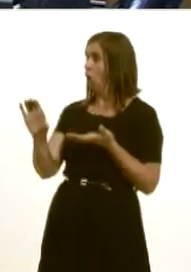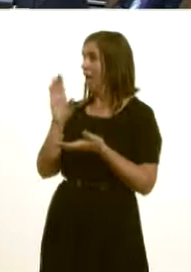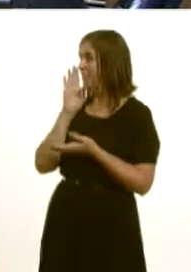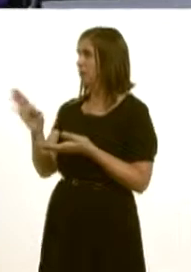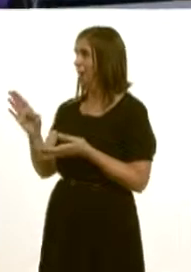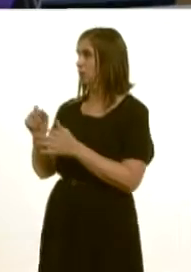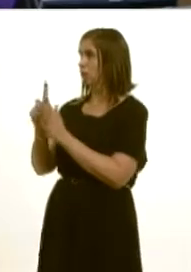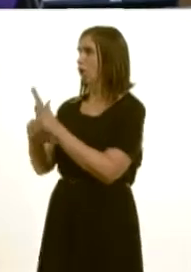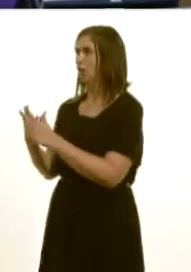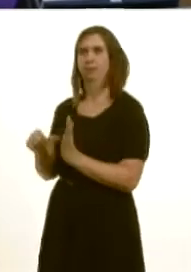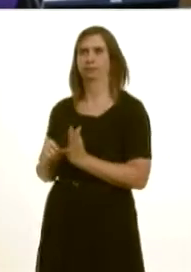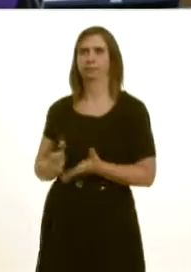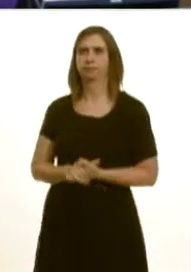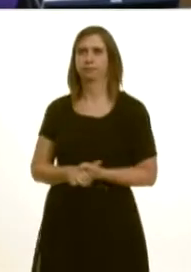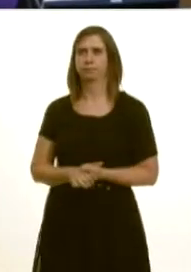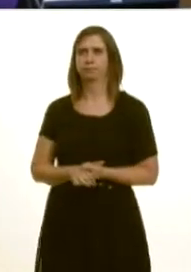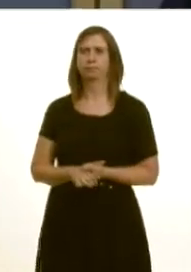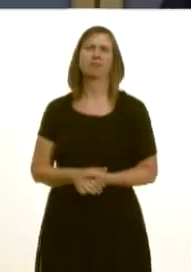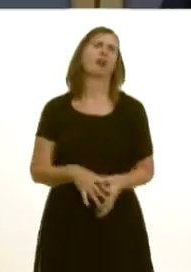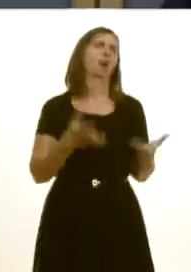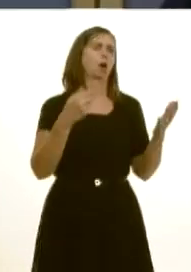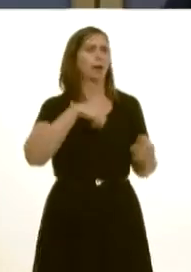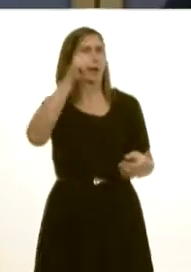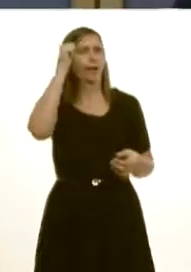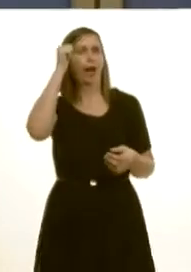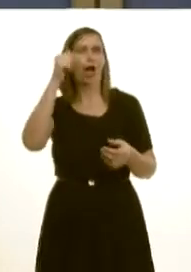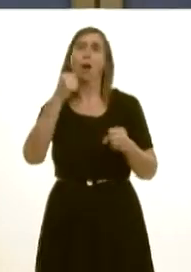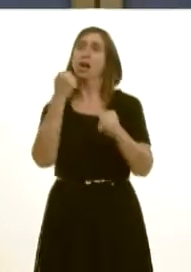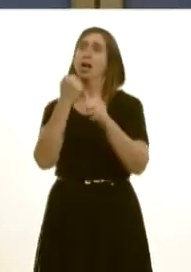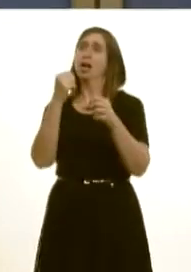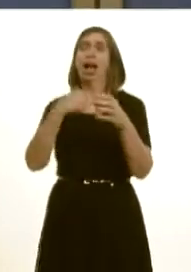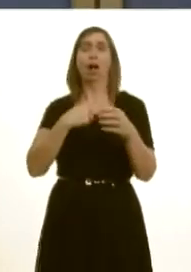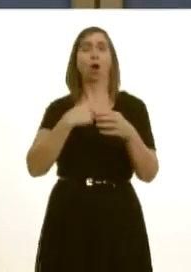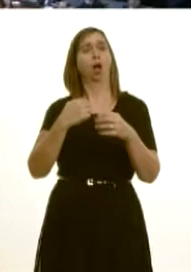Darren Millar: The one way to suck money out of all our public services would be to follow